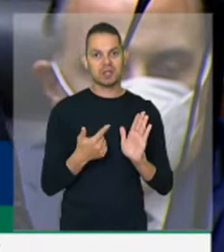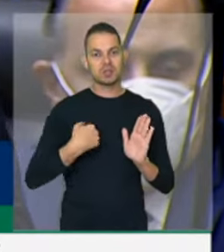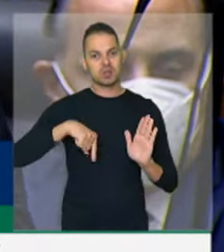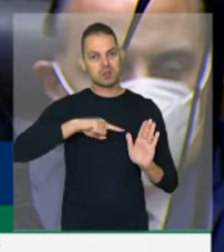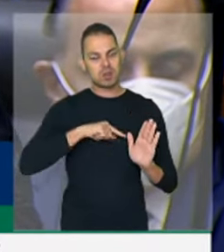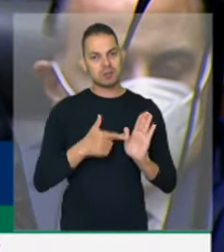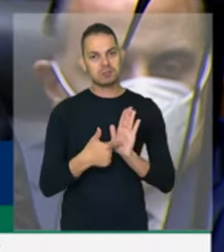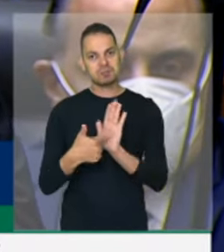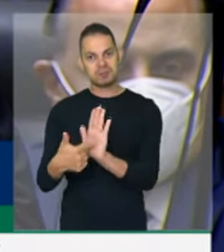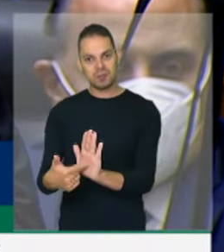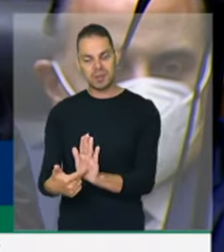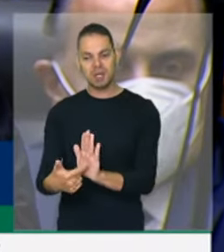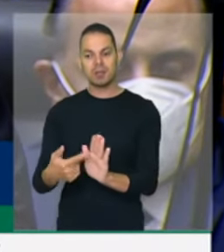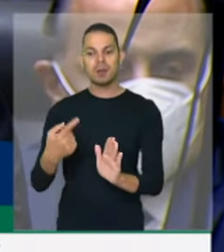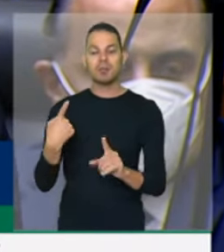SEJA INCLUÍDOS INSUMOS. PARA QUE REALMENTE A GENTE POSSA